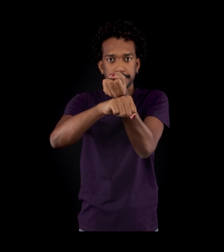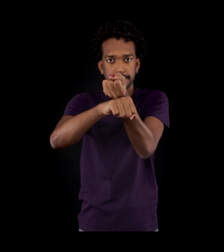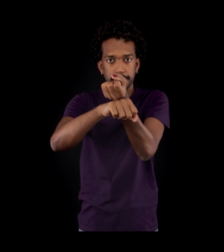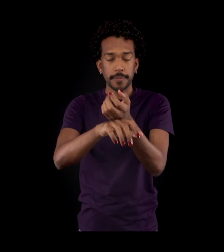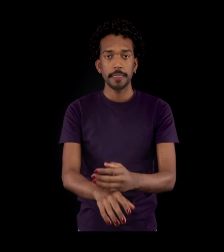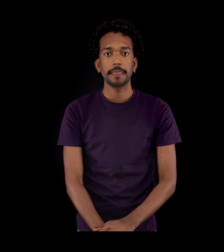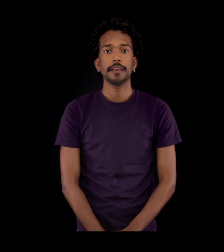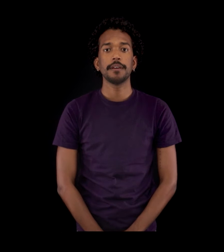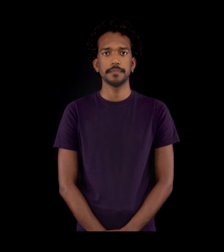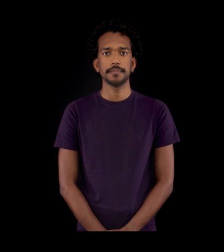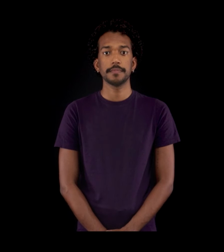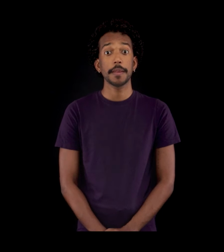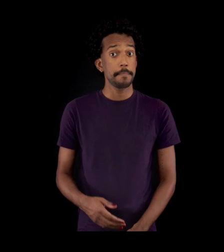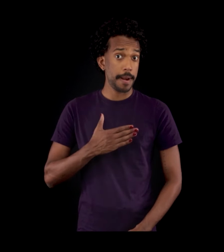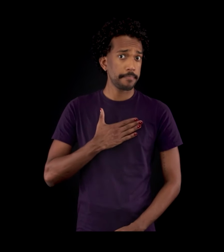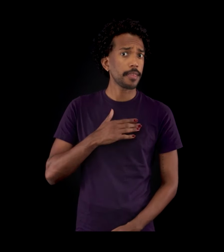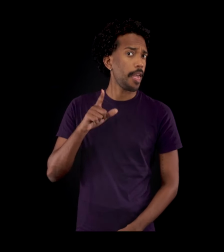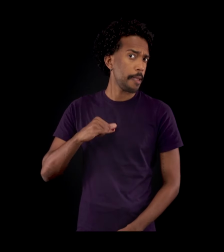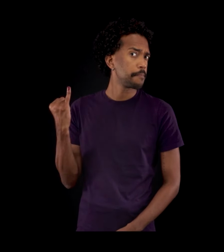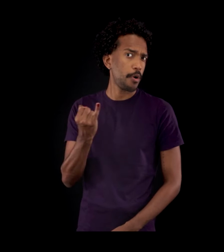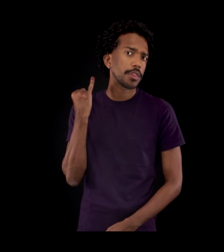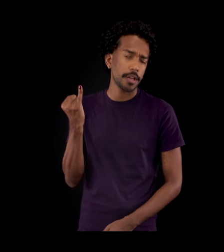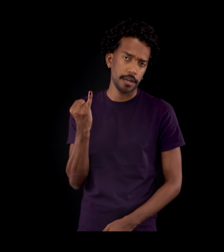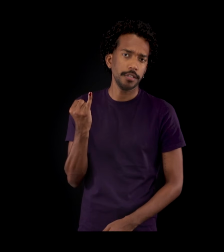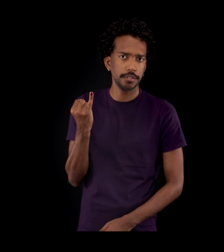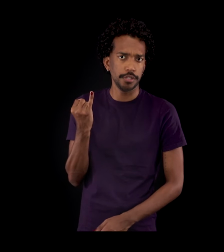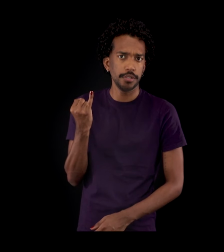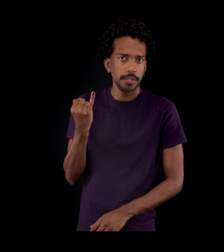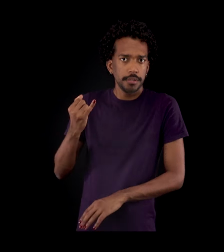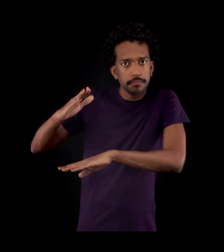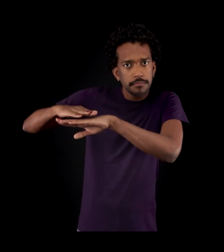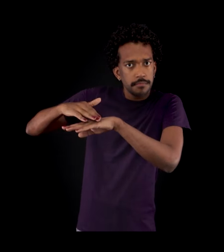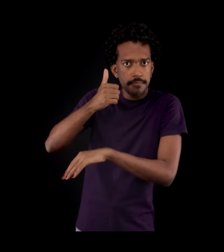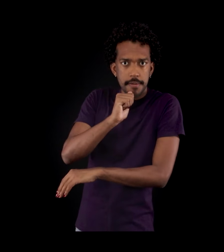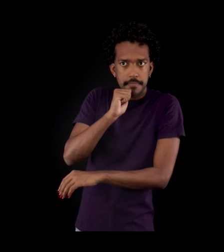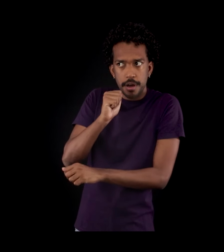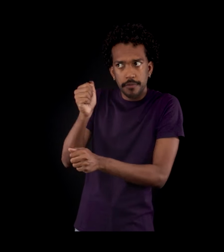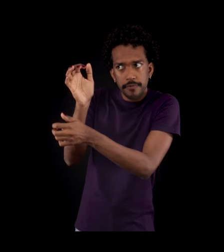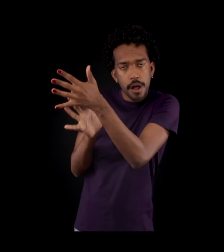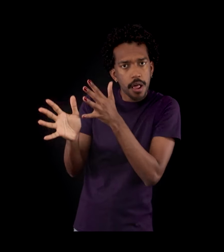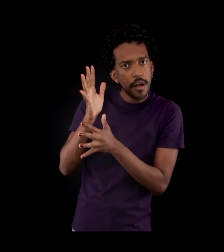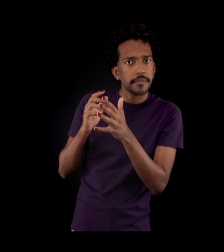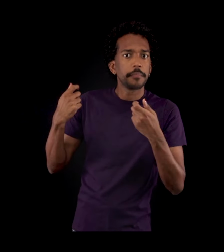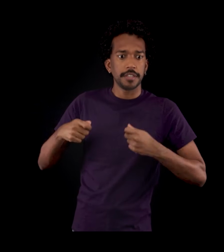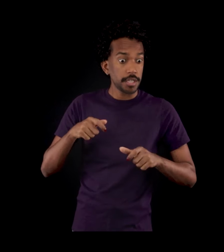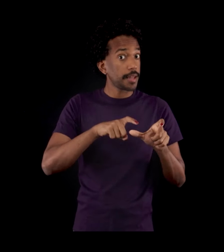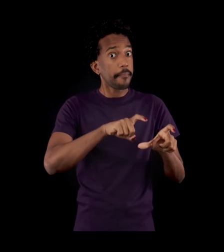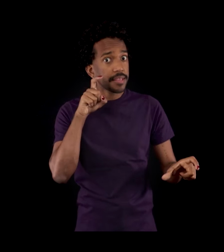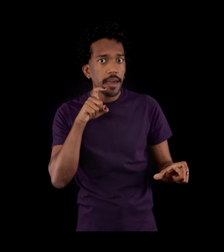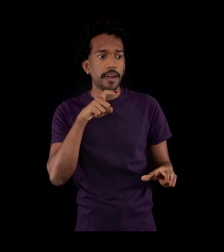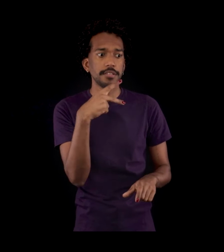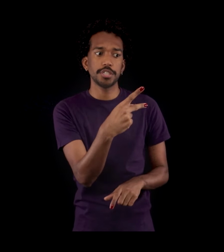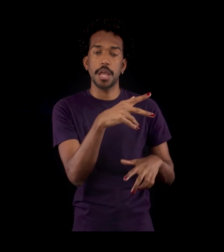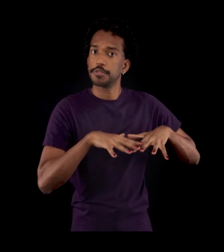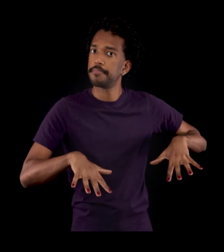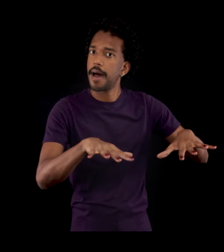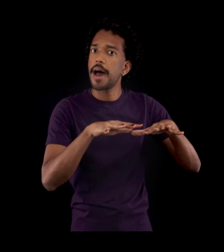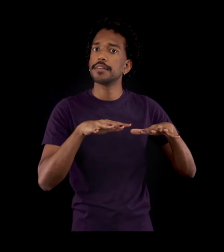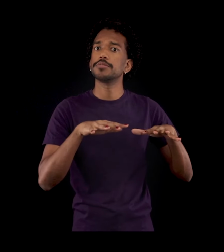Para mim era muito importante aquilo que minha mãe falava de ser independente, de ter seu espaço. Sou negra, todo mundo está vendo.